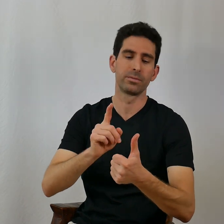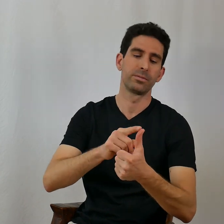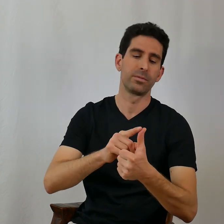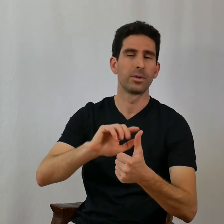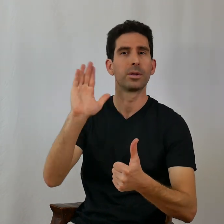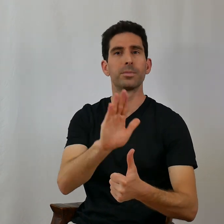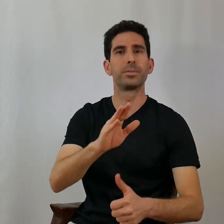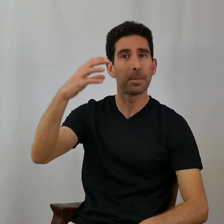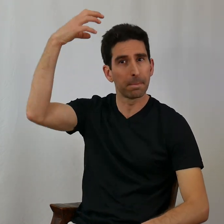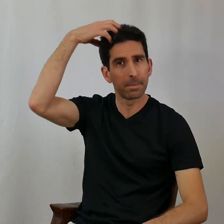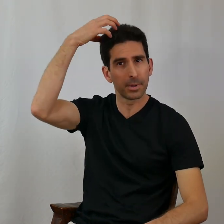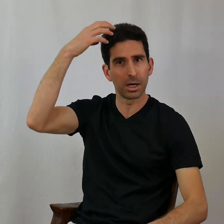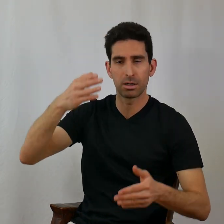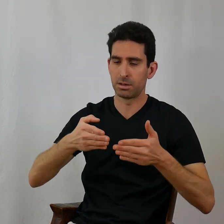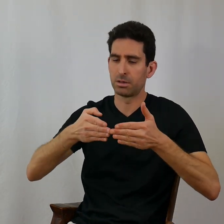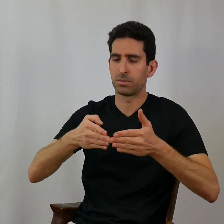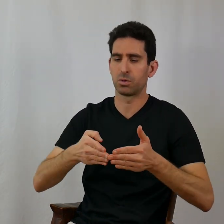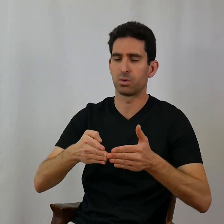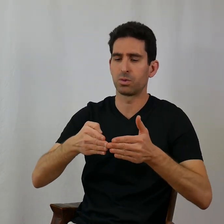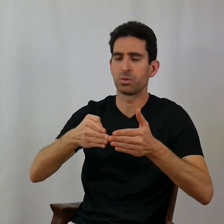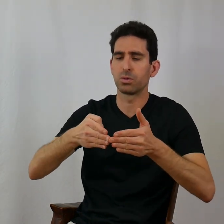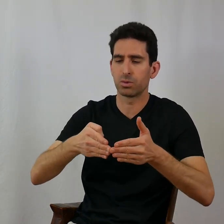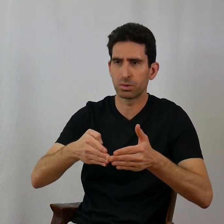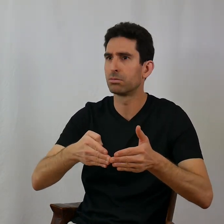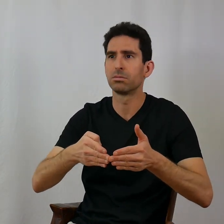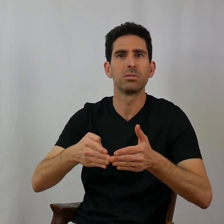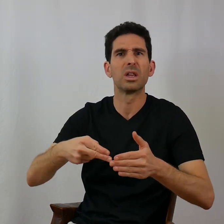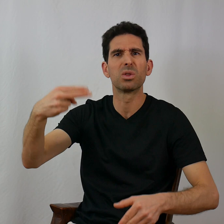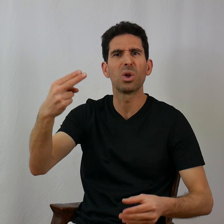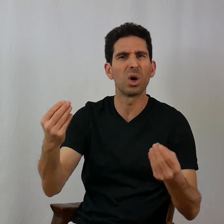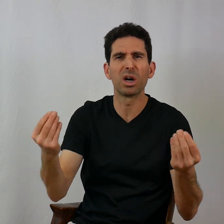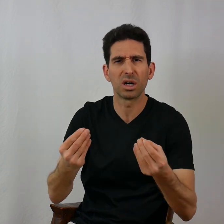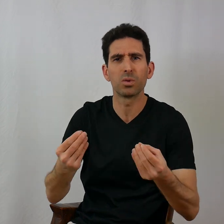Le premier est celui des marins navigant sur un bateau. Mais où est le nord ?